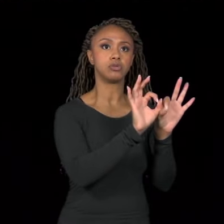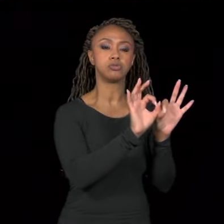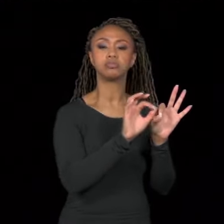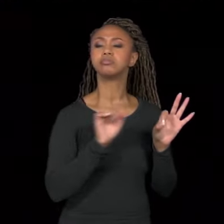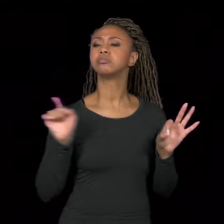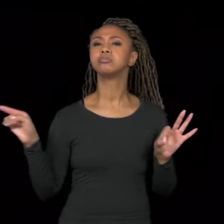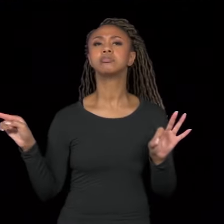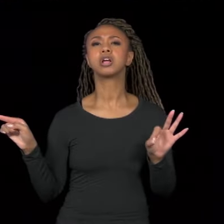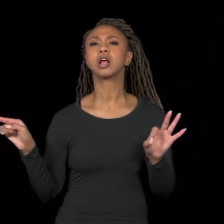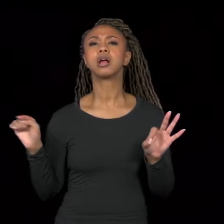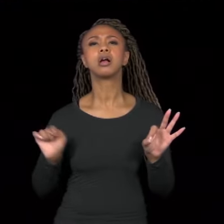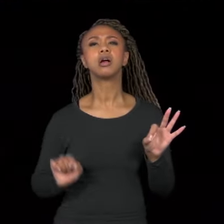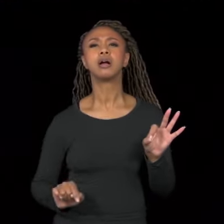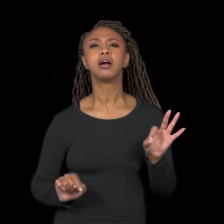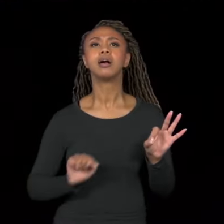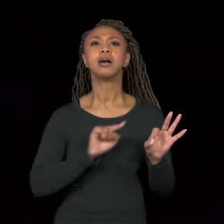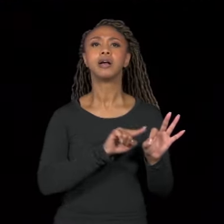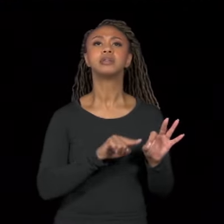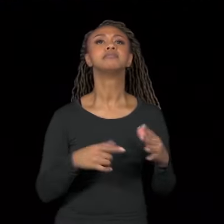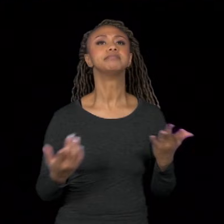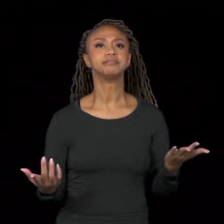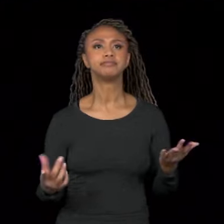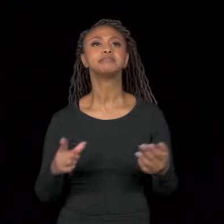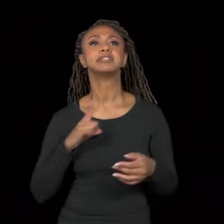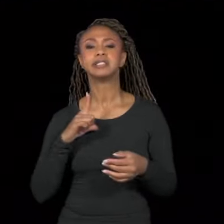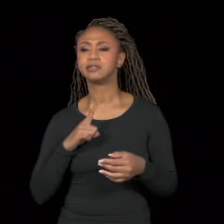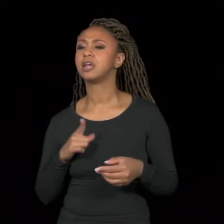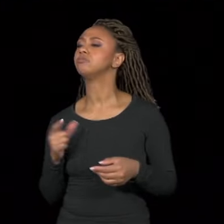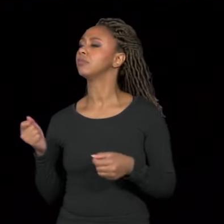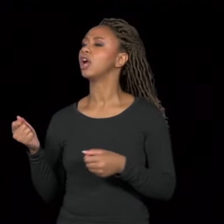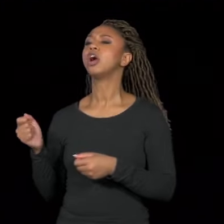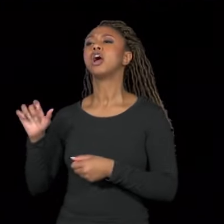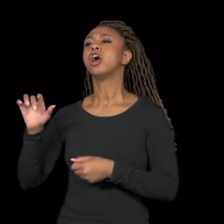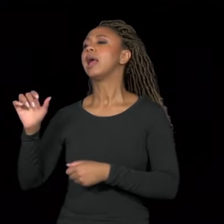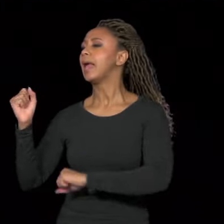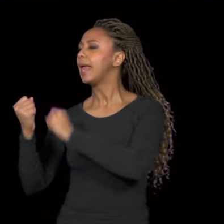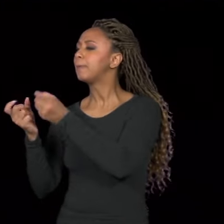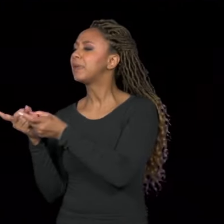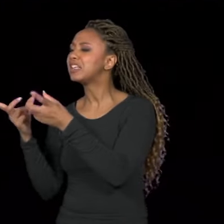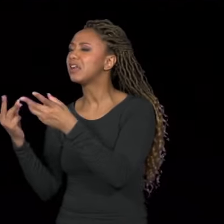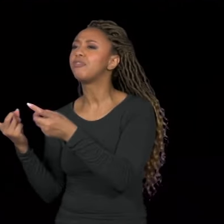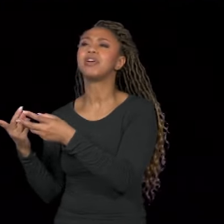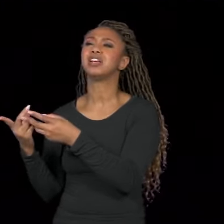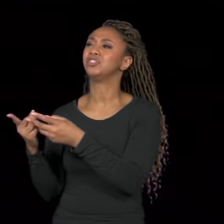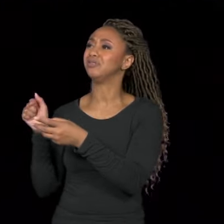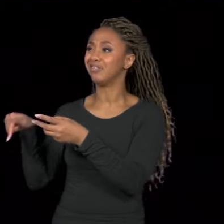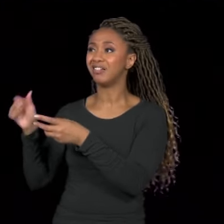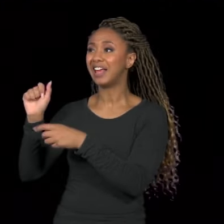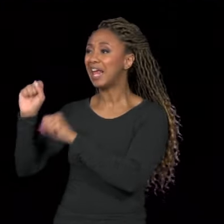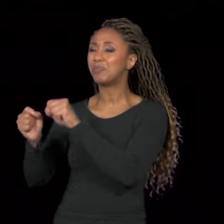MUITOS, MUITOS FORNECEDORES FORNECEM MUITAS PEÇAS PARA MUITOS PROJETOS. E PROJETOS TEM PEÇAS